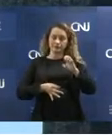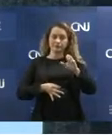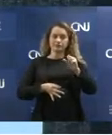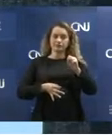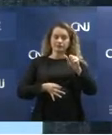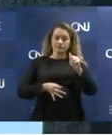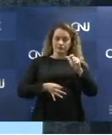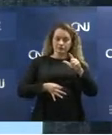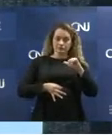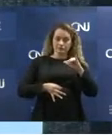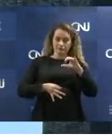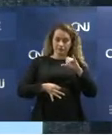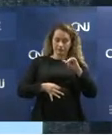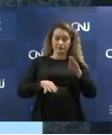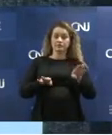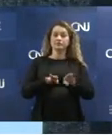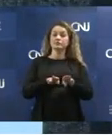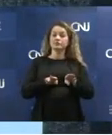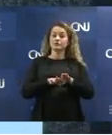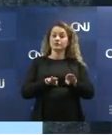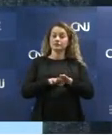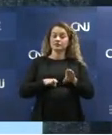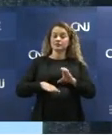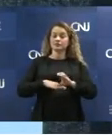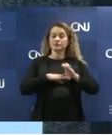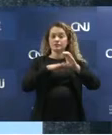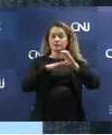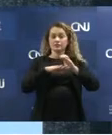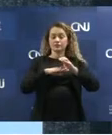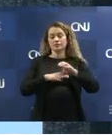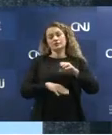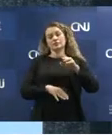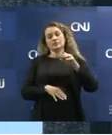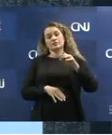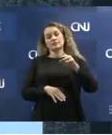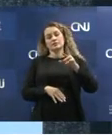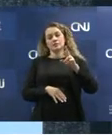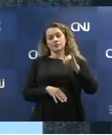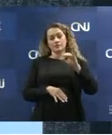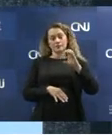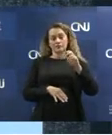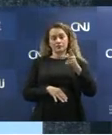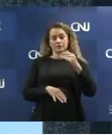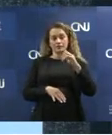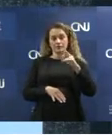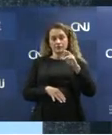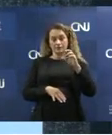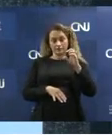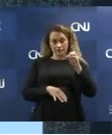Pae Kim, conselheiro Márcio Luiz Freitas. Conselheiro Giovanni Olsson, conselheiro